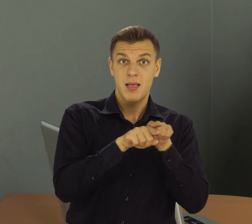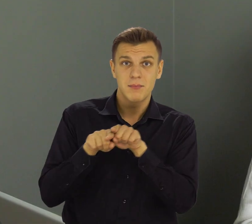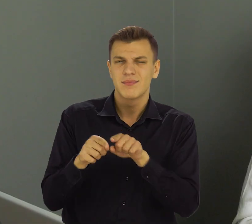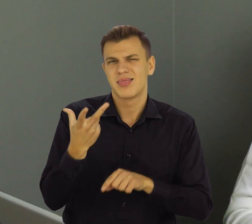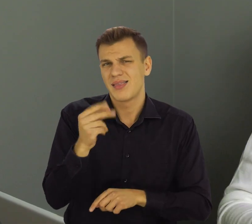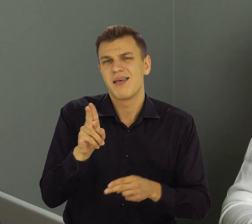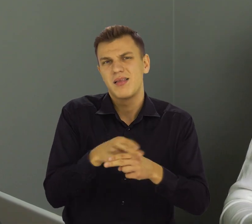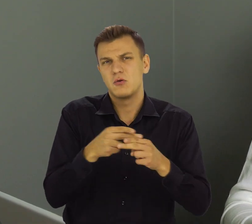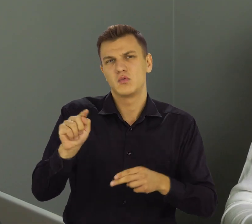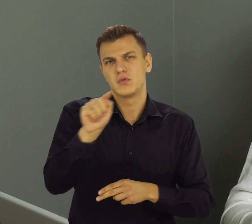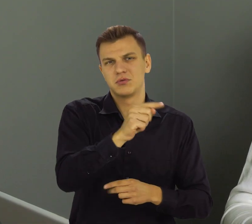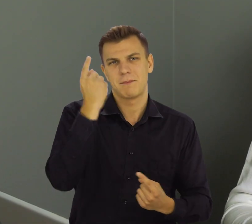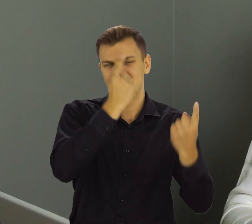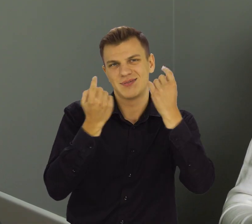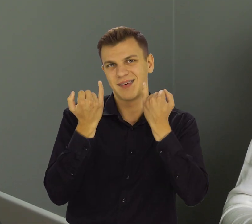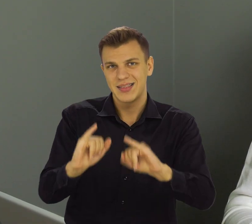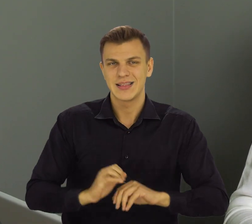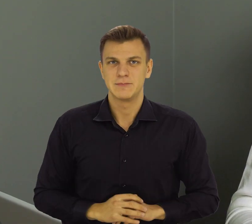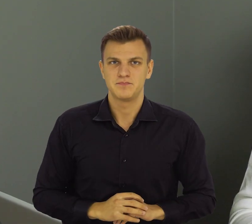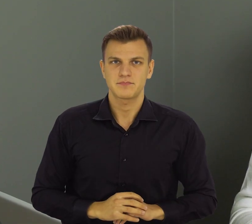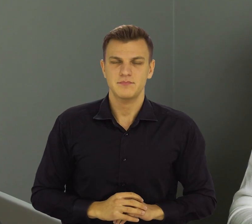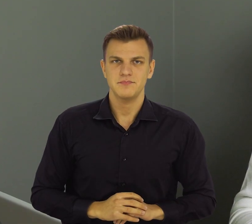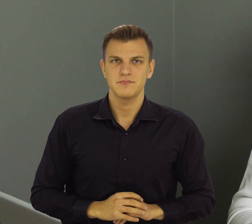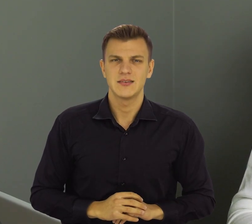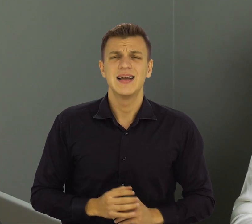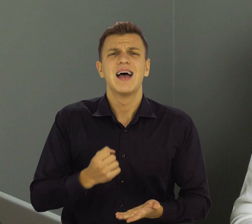Wracając do tematu bycia osobistym tłumaczem rodziców.